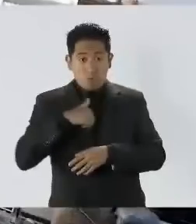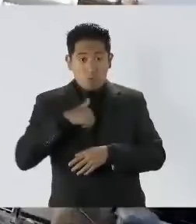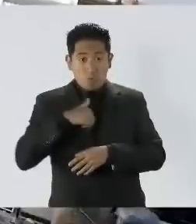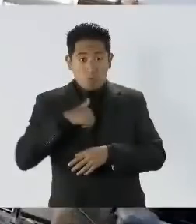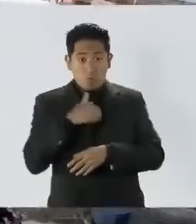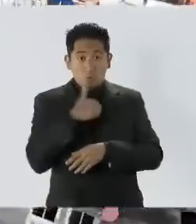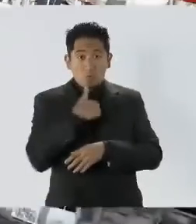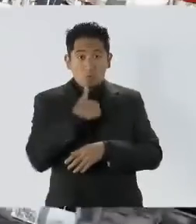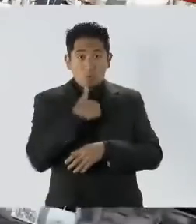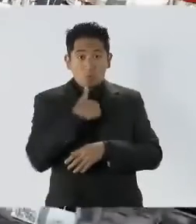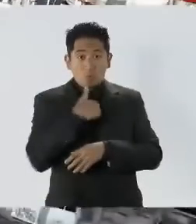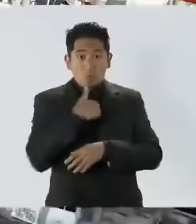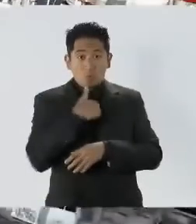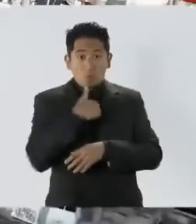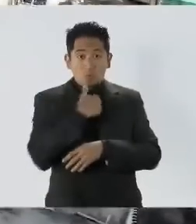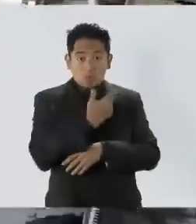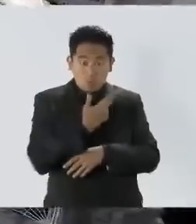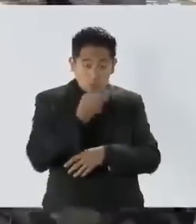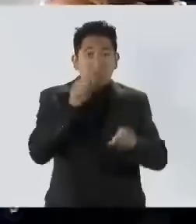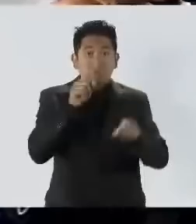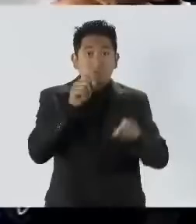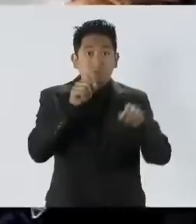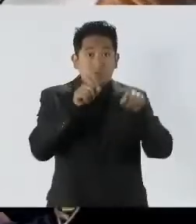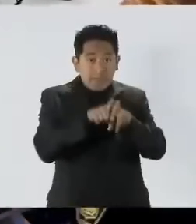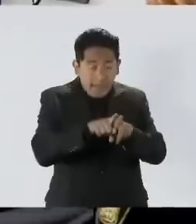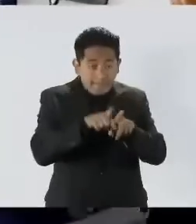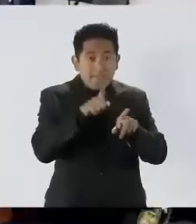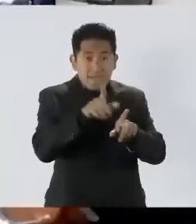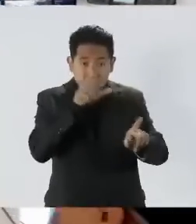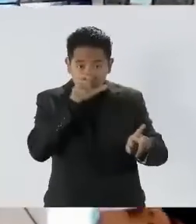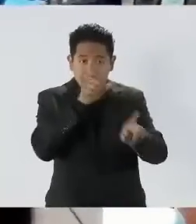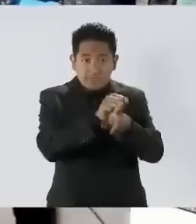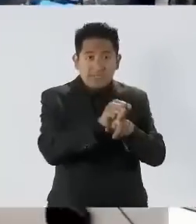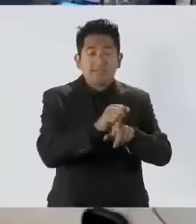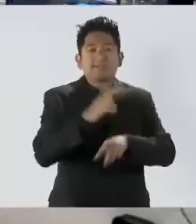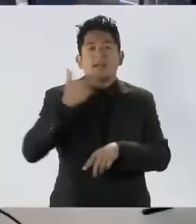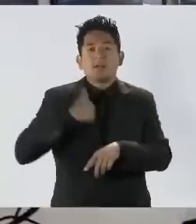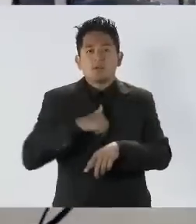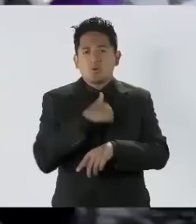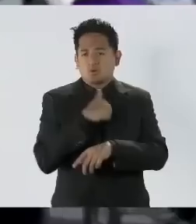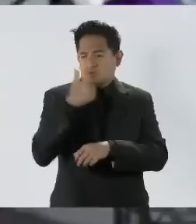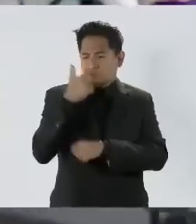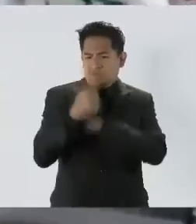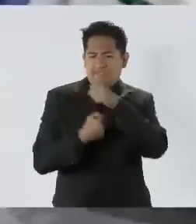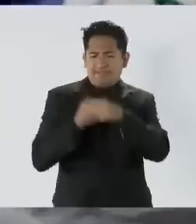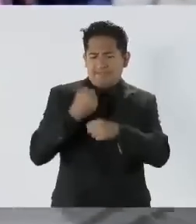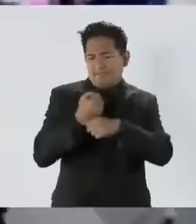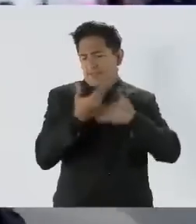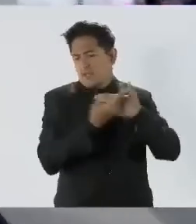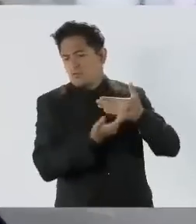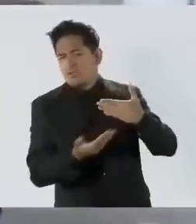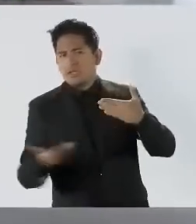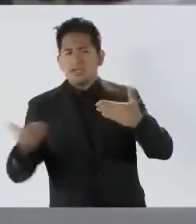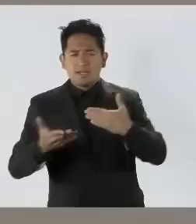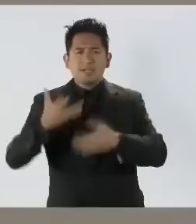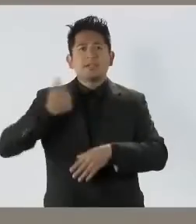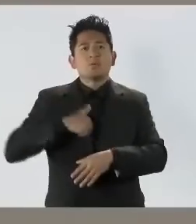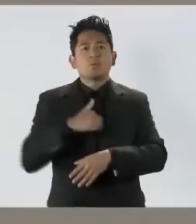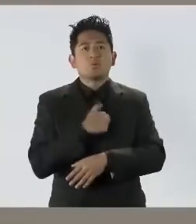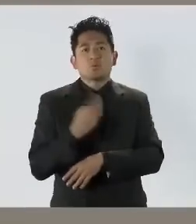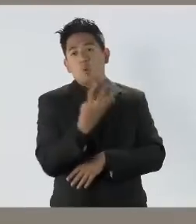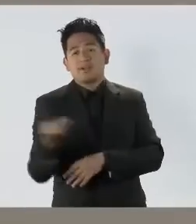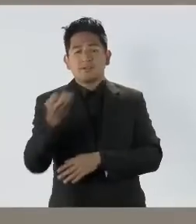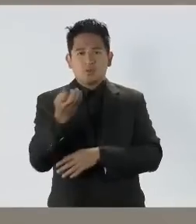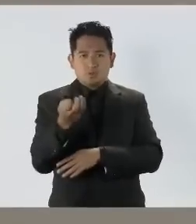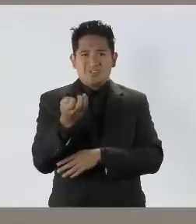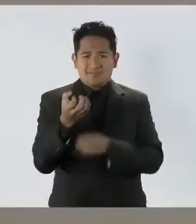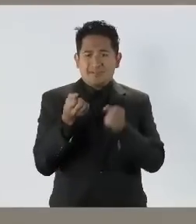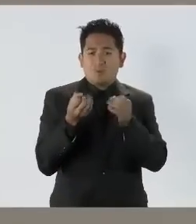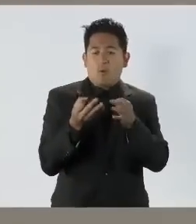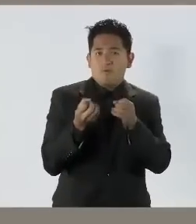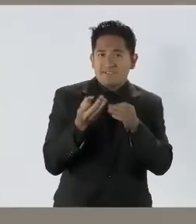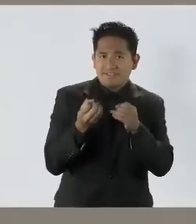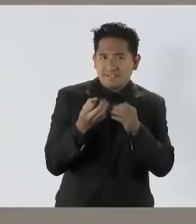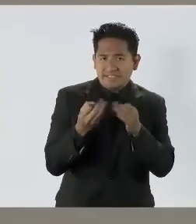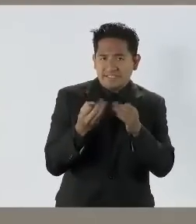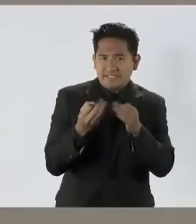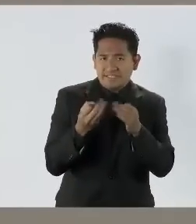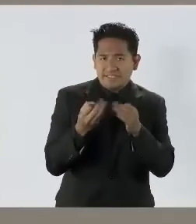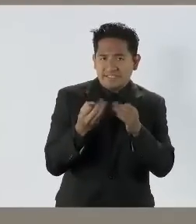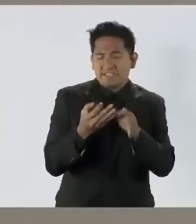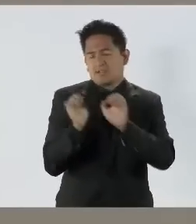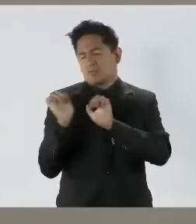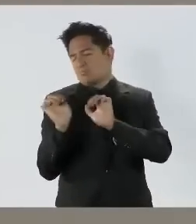rehabilitar durante estos 6 años los 400 módulos de seguridad que están abandonados o que tienen